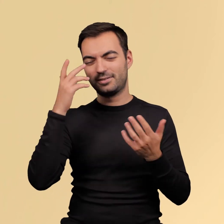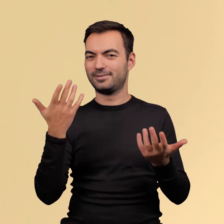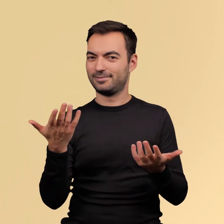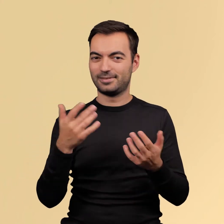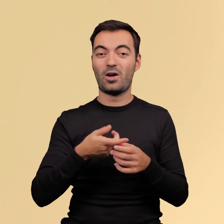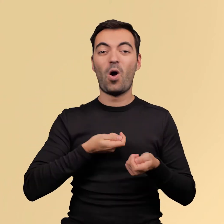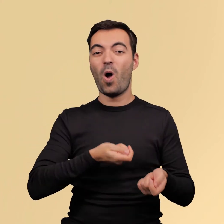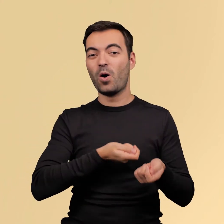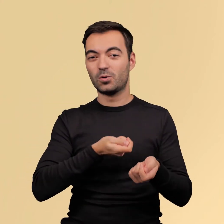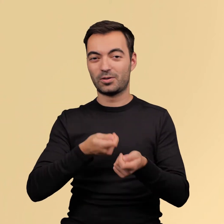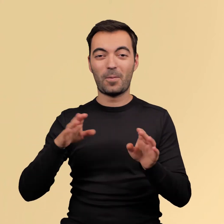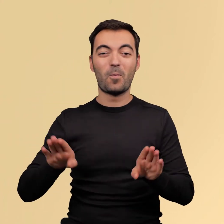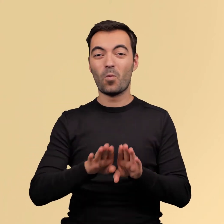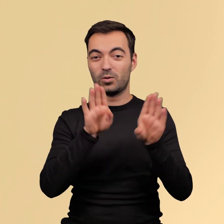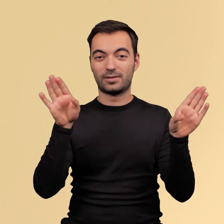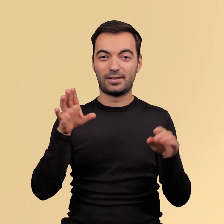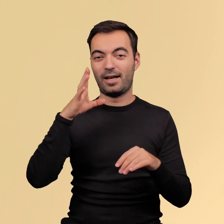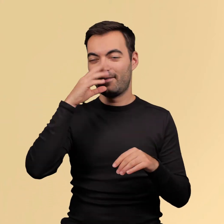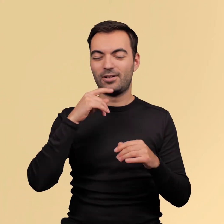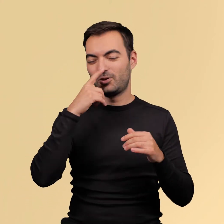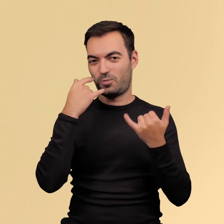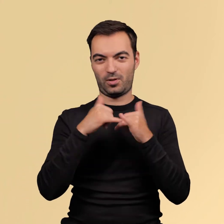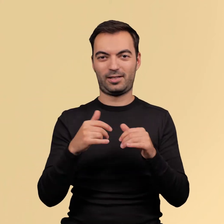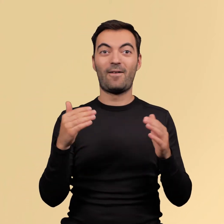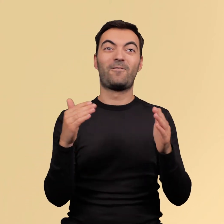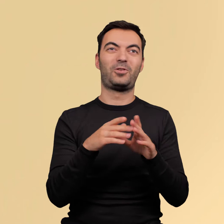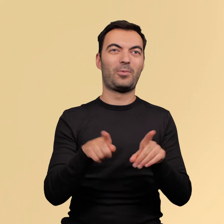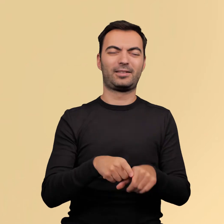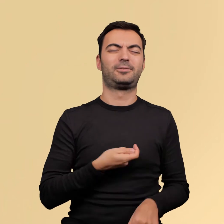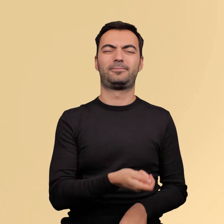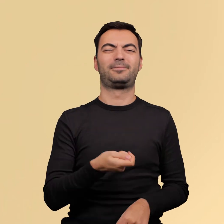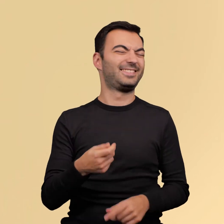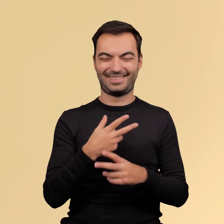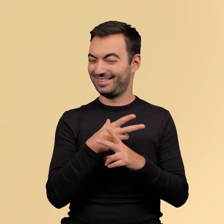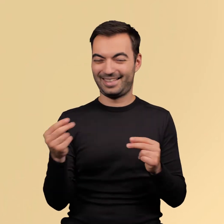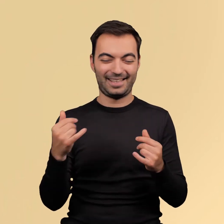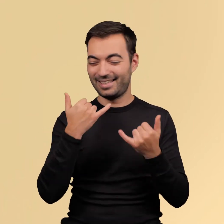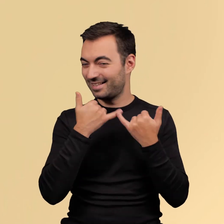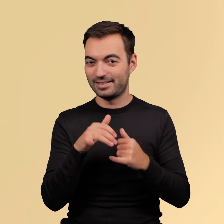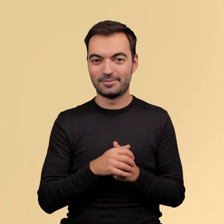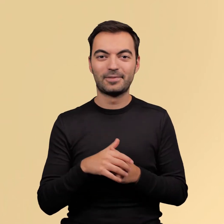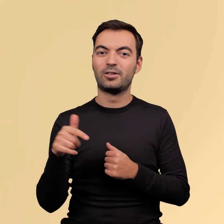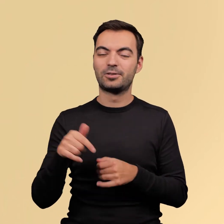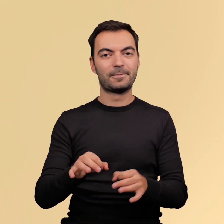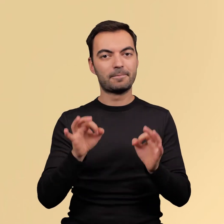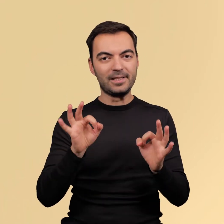Domyślacie się na pewno, że odkurzanie w muzeum wygląda zupełnie inaczej niż sprzątanie w domu.